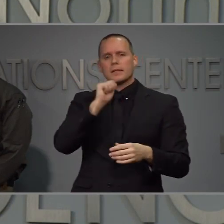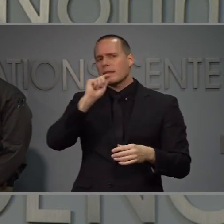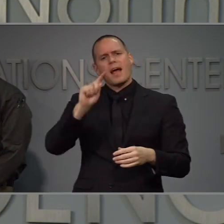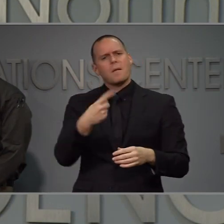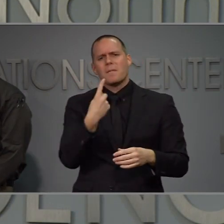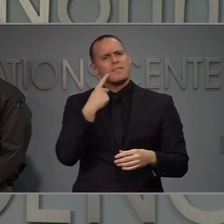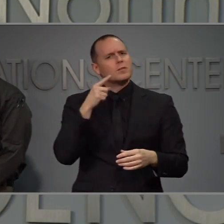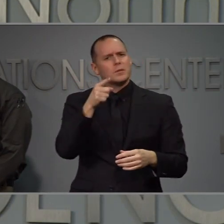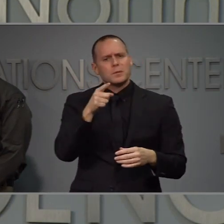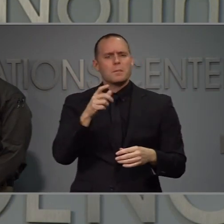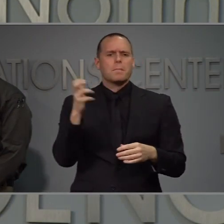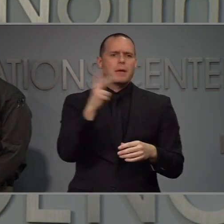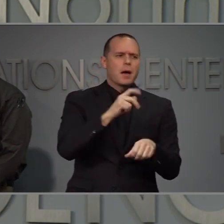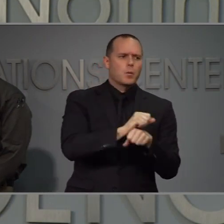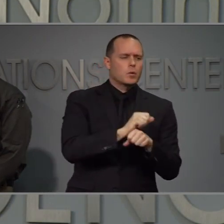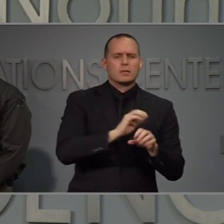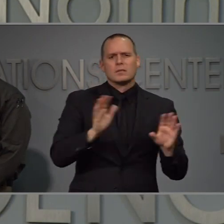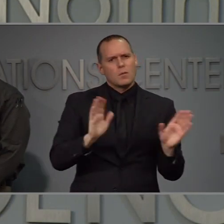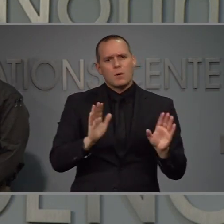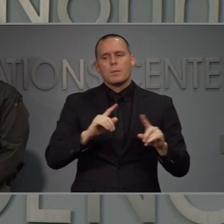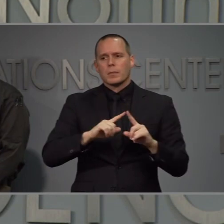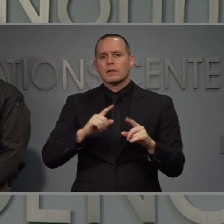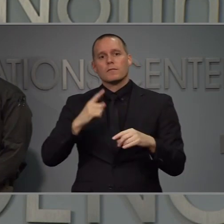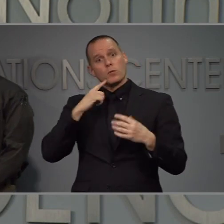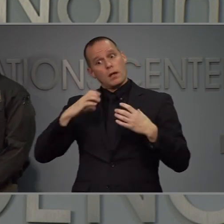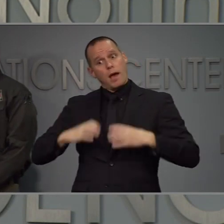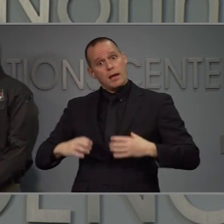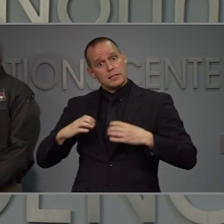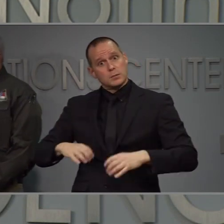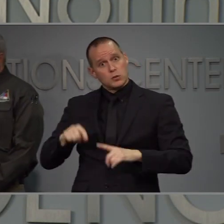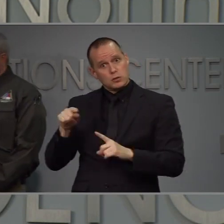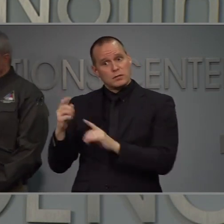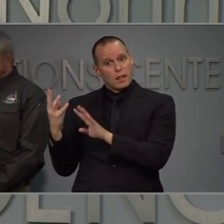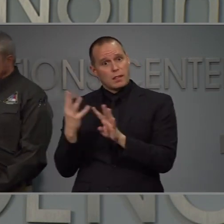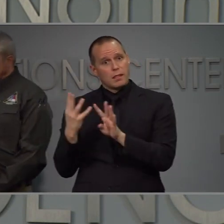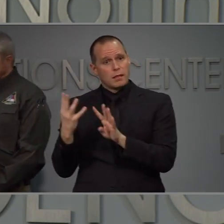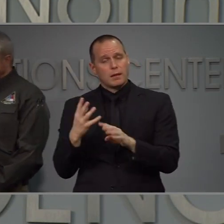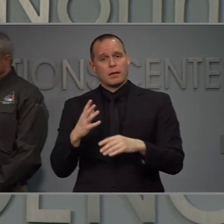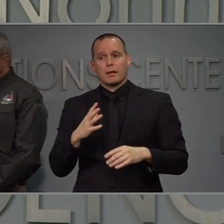de una manera segura, no tan solo para los que están regresando a trabajar, sino también para los clientes.